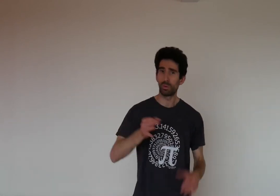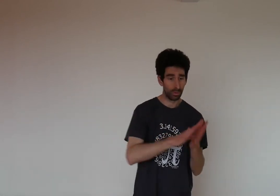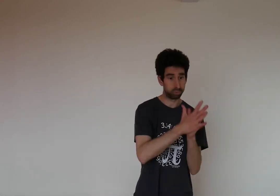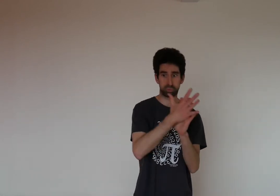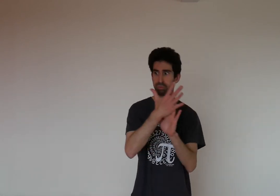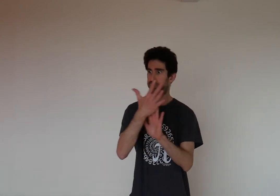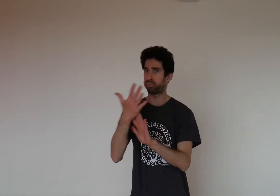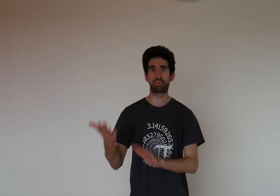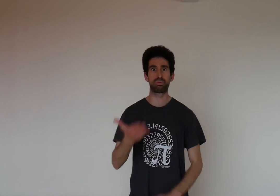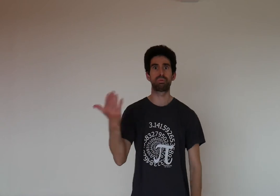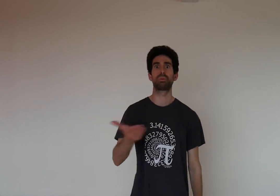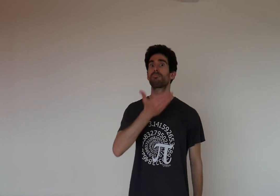ont évolué en mieux.